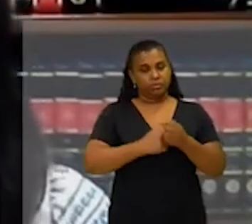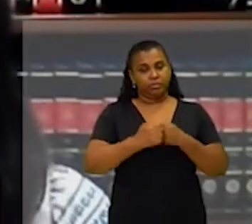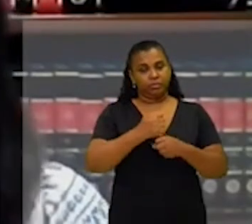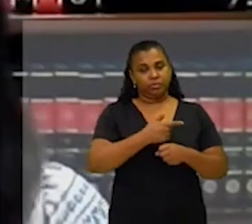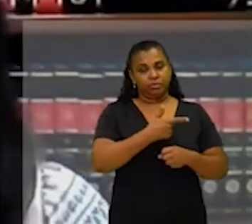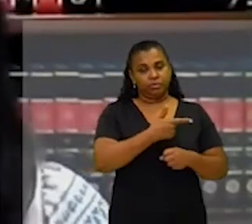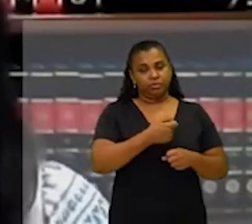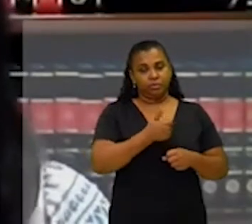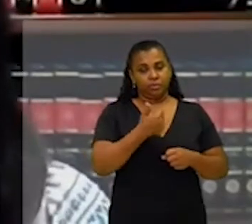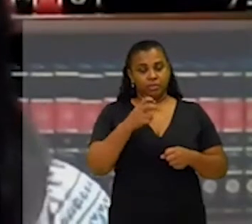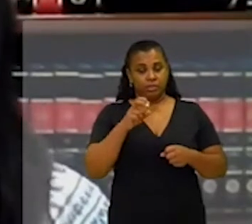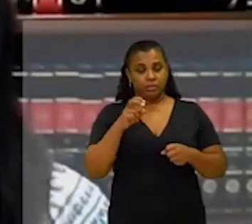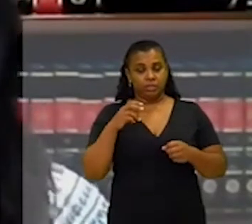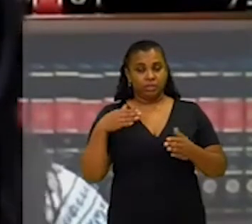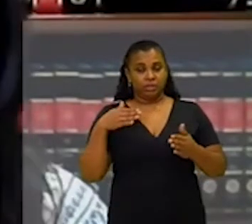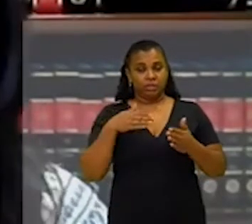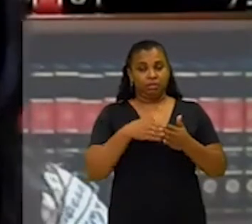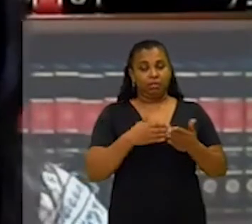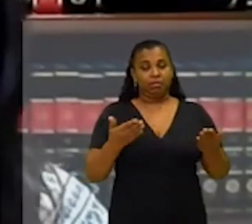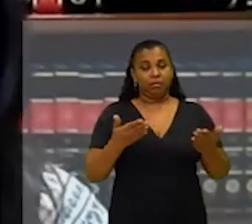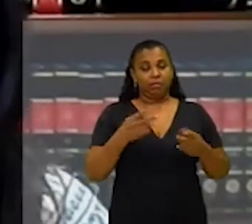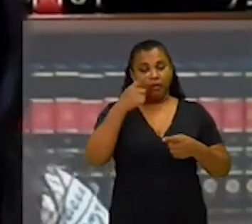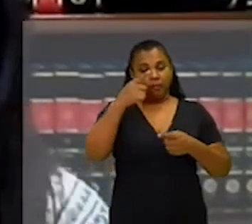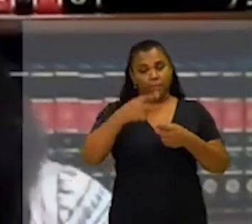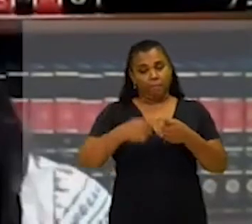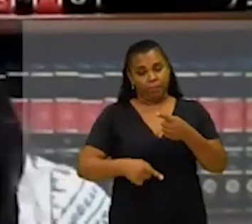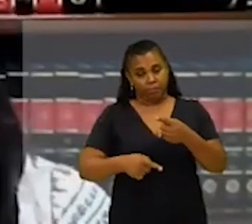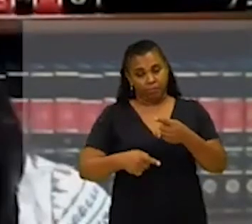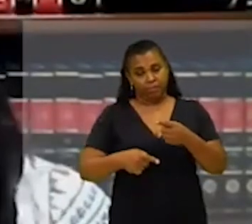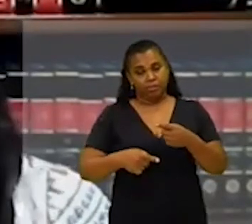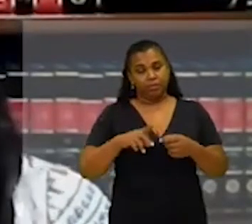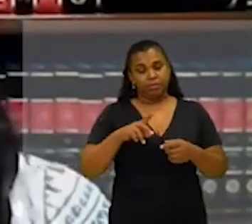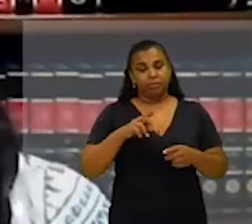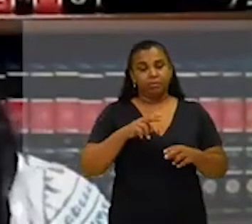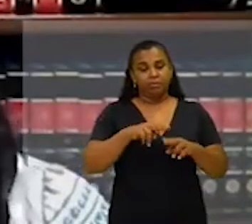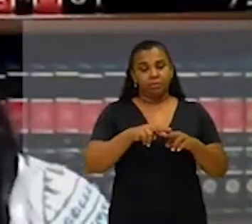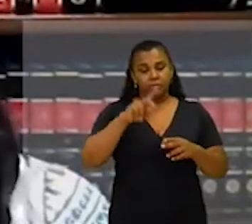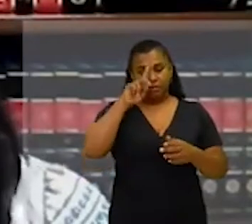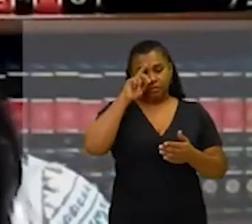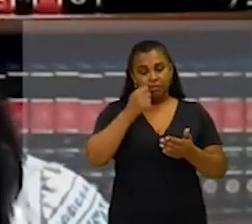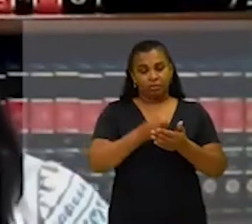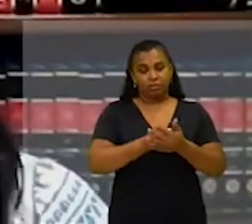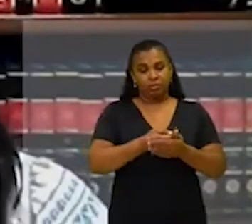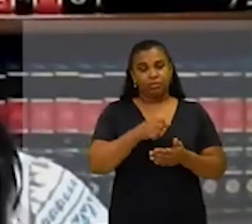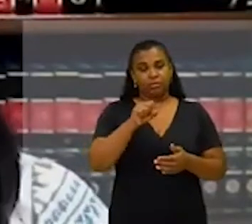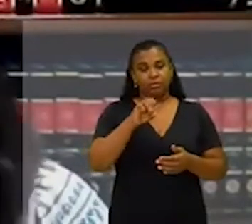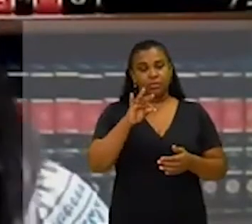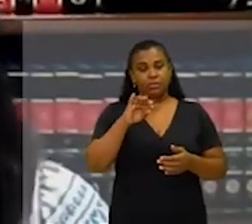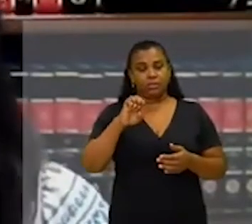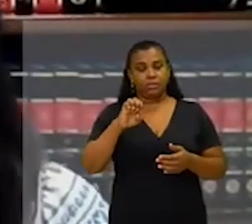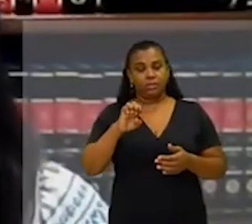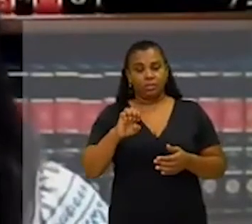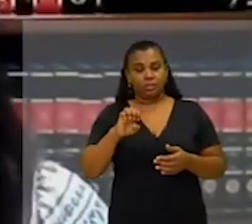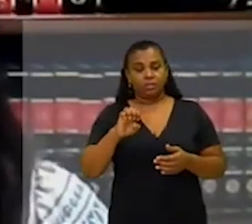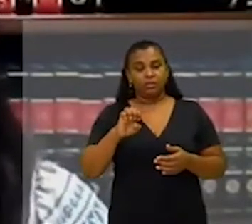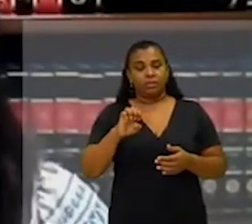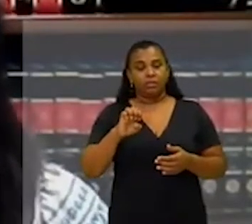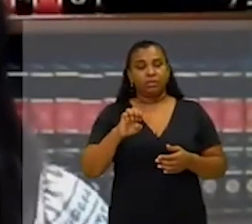na nossa sistema os estúdios da decisão proferida pelo STF na veio 4550 4650 perdão